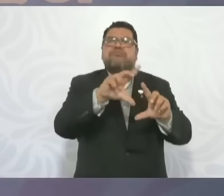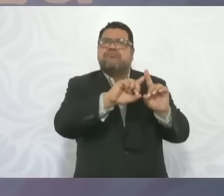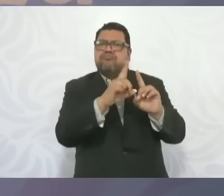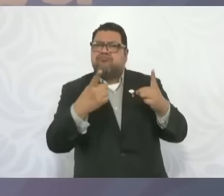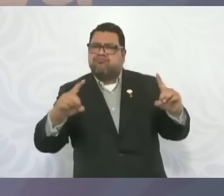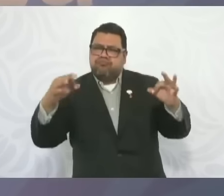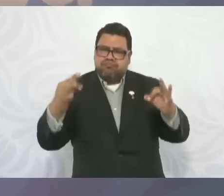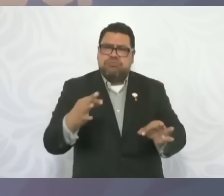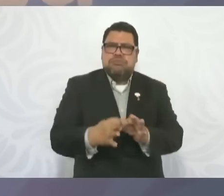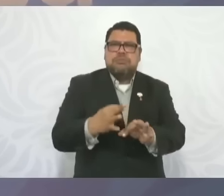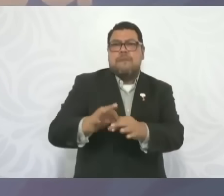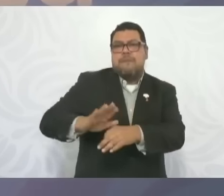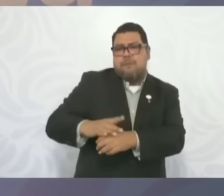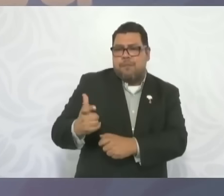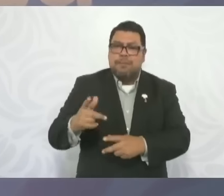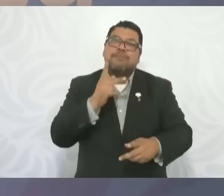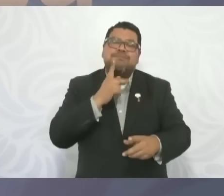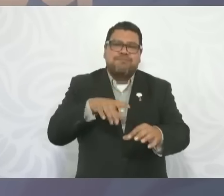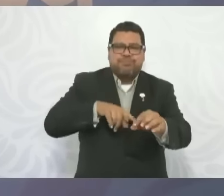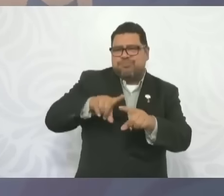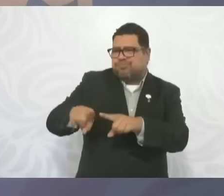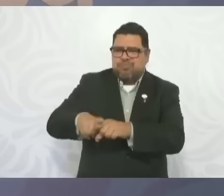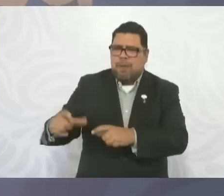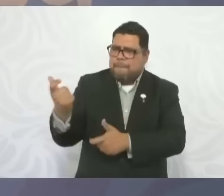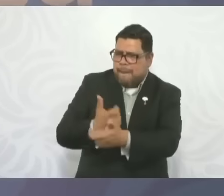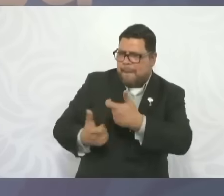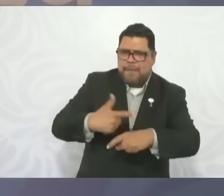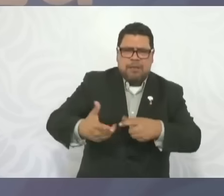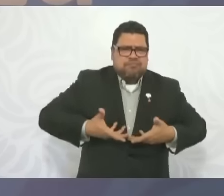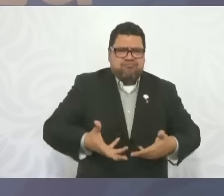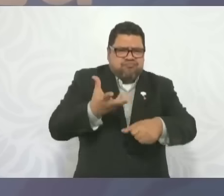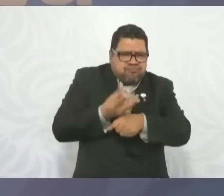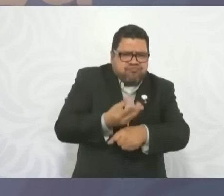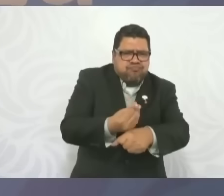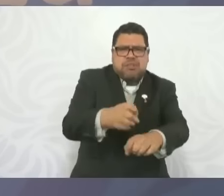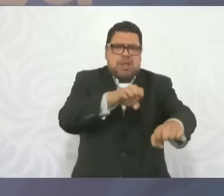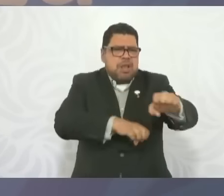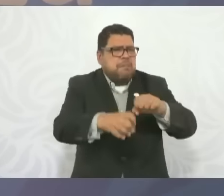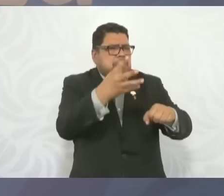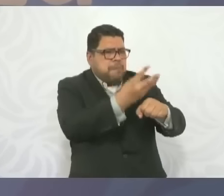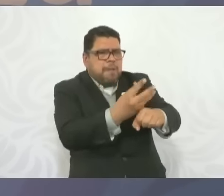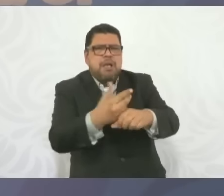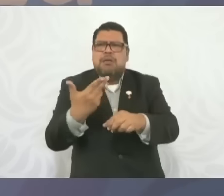Con los recursos del petróleo se financiaron carreteras, presas, hospitales, escuelas,